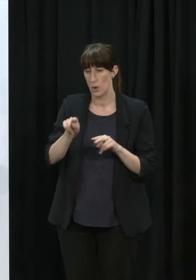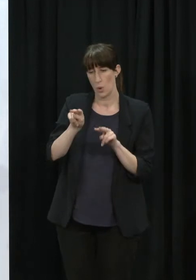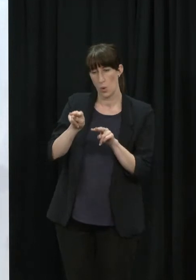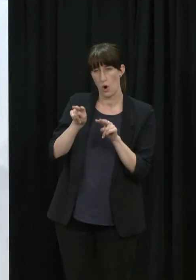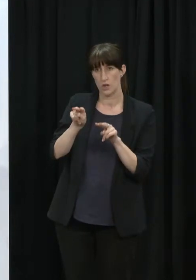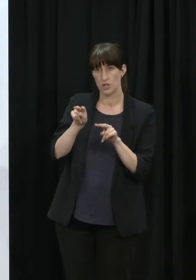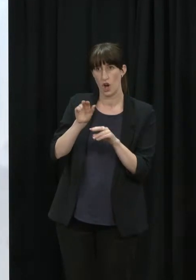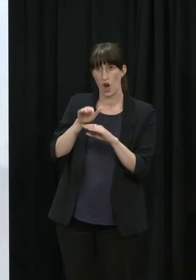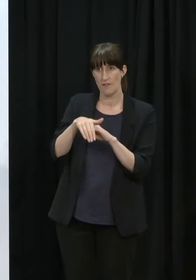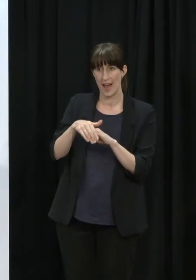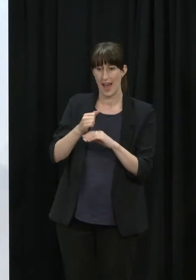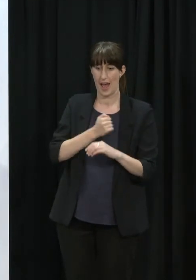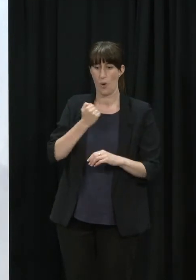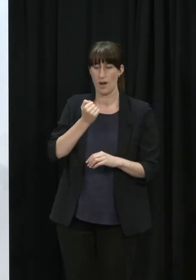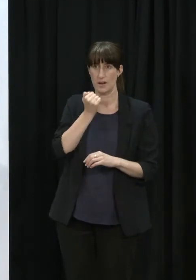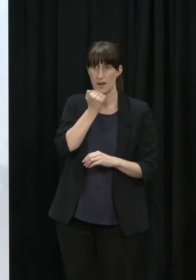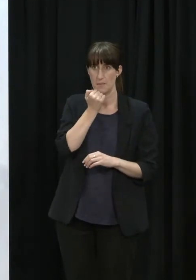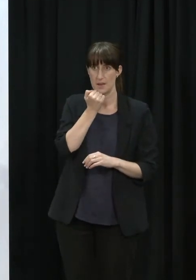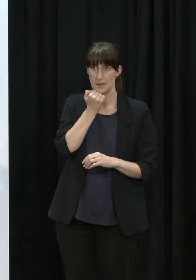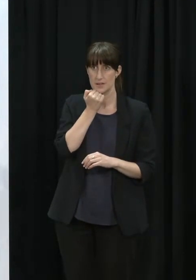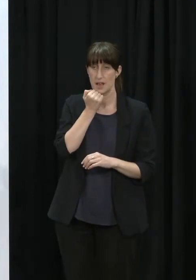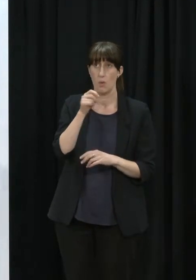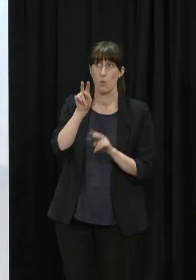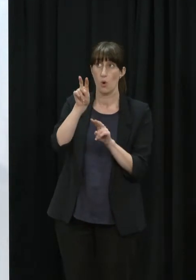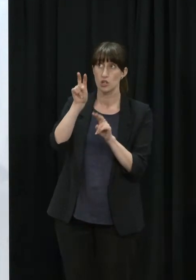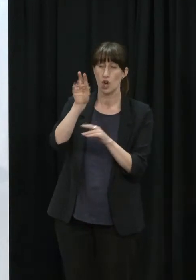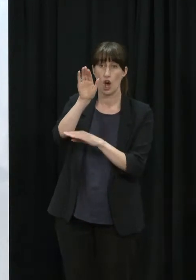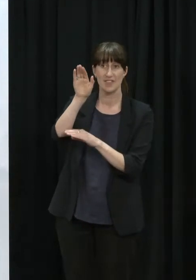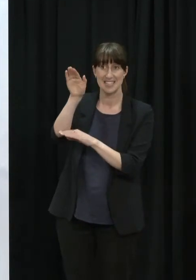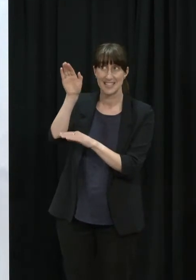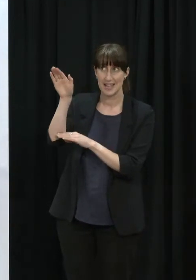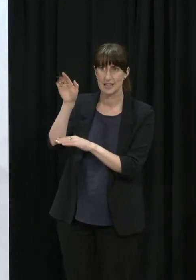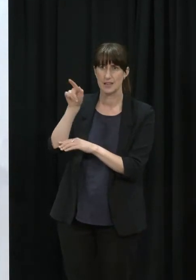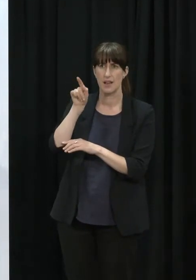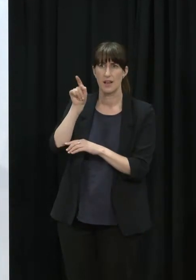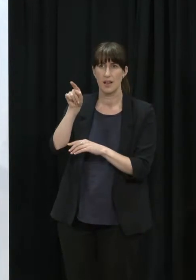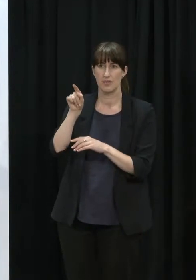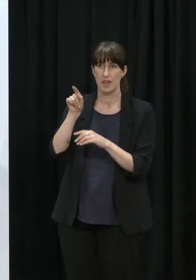Pfizer (kaore e rangona) whai